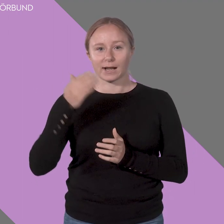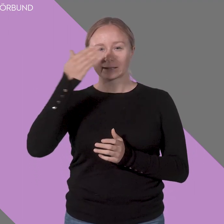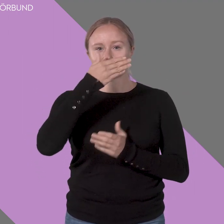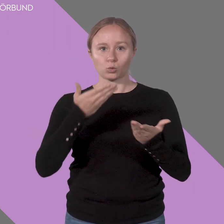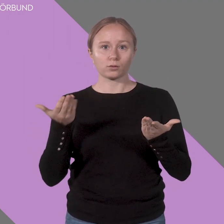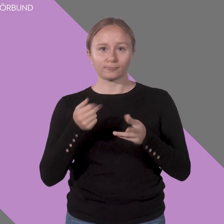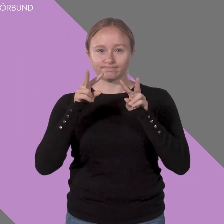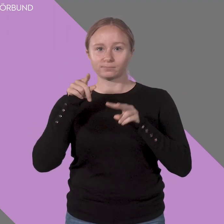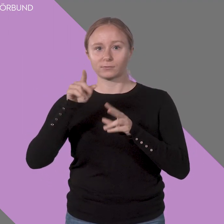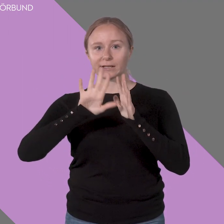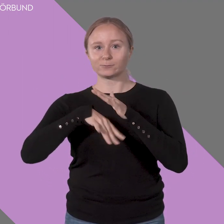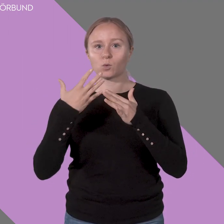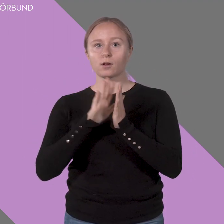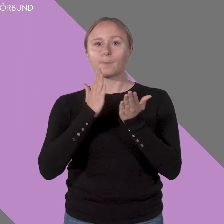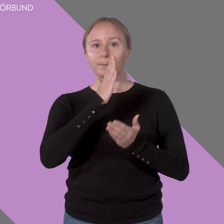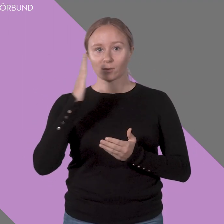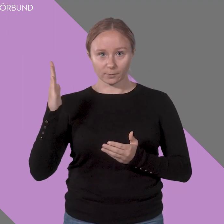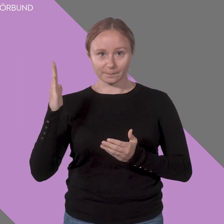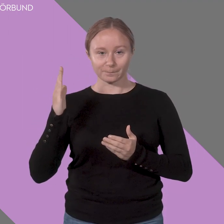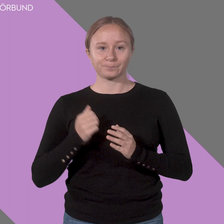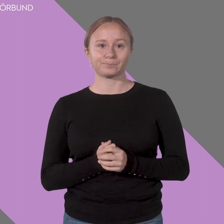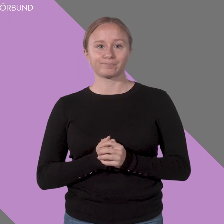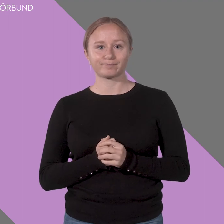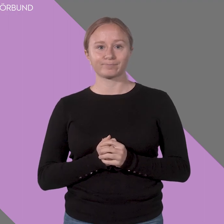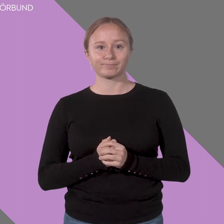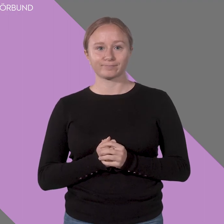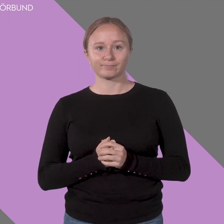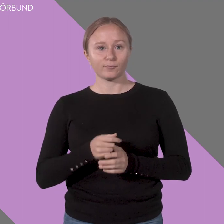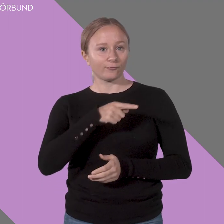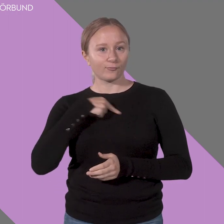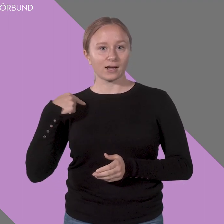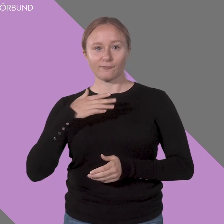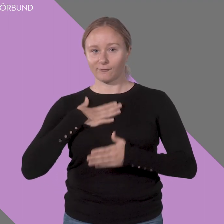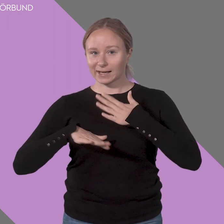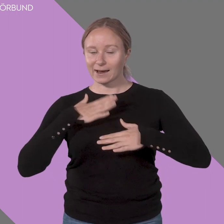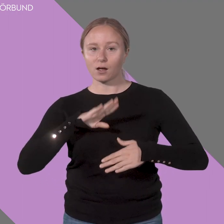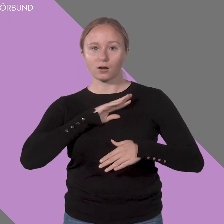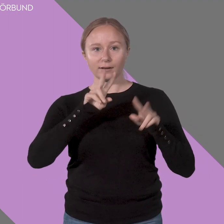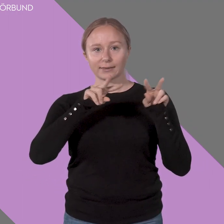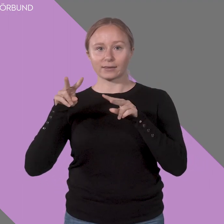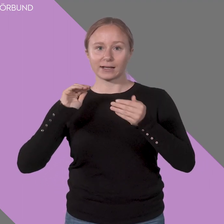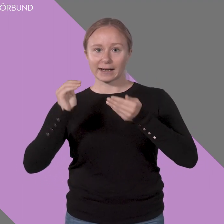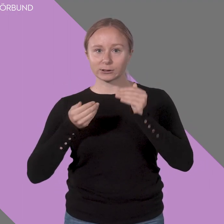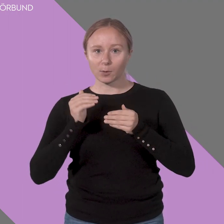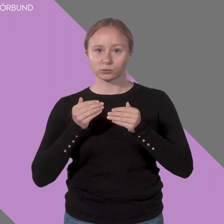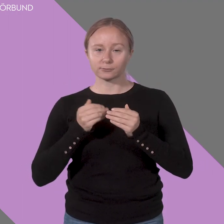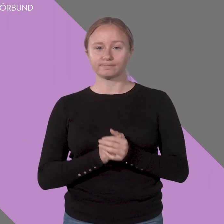Inspelningen finns nu att se på Teckenspråkiga biblioteket. Vi vill gärna ha tittarrespons.